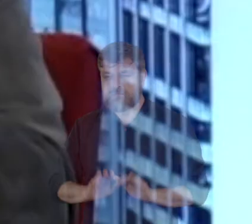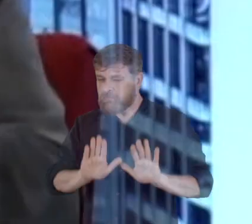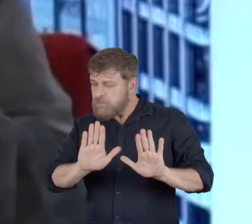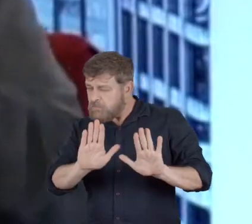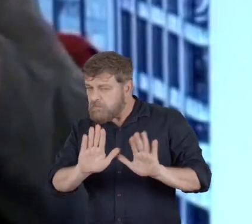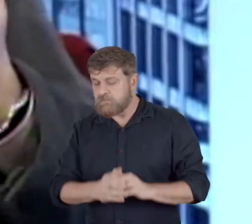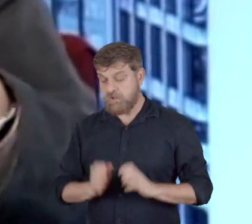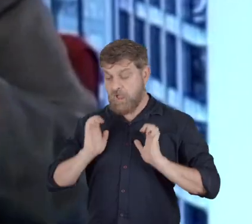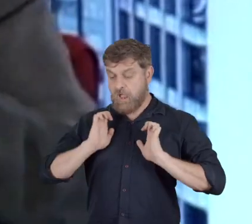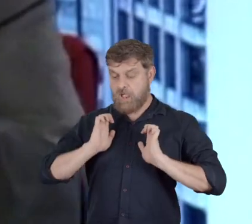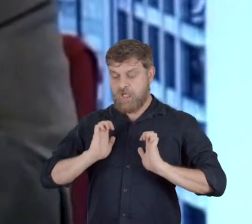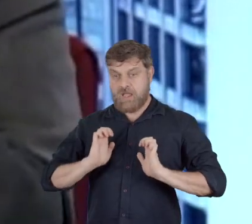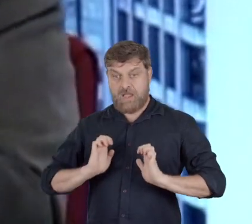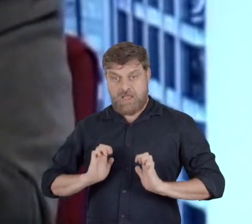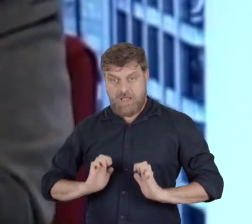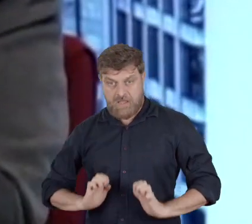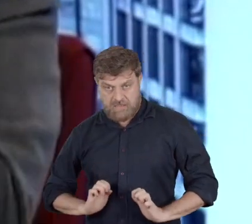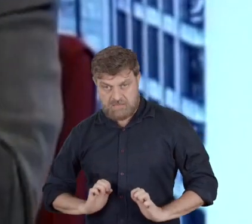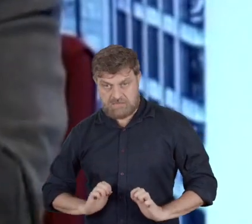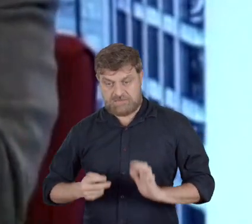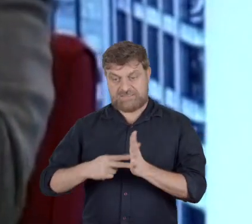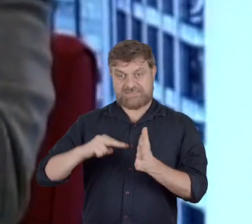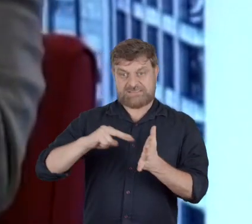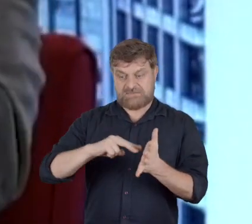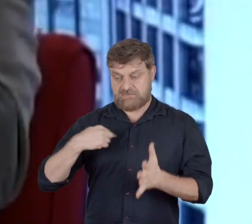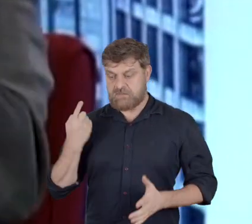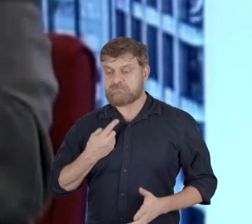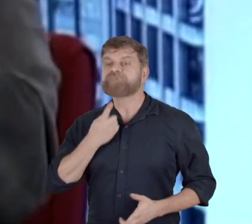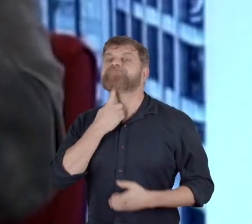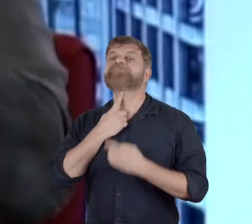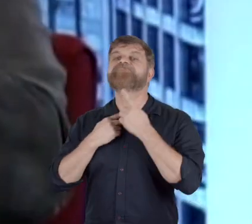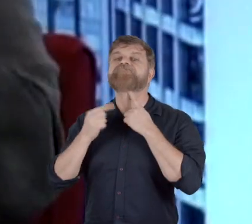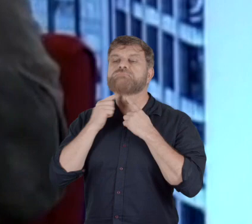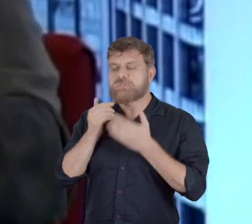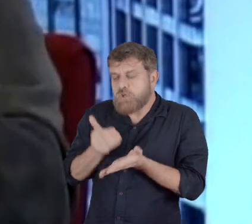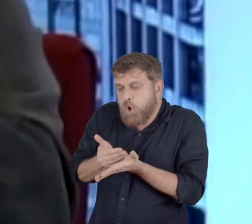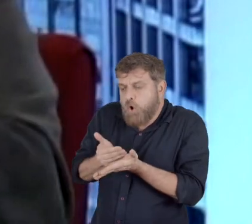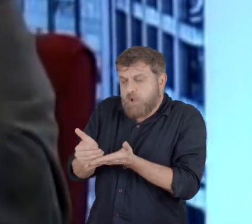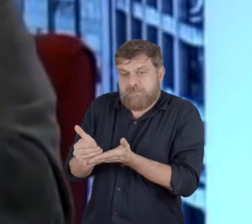A ética é essa disposição inicial que temos